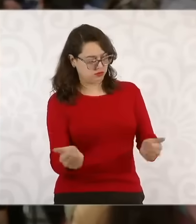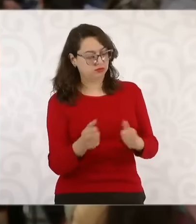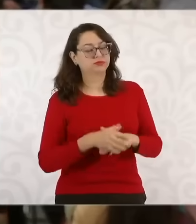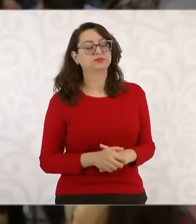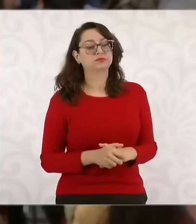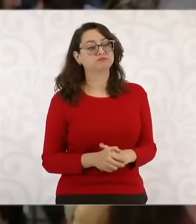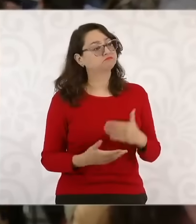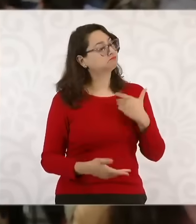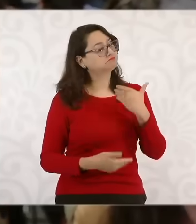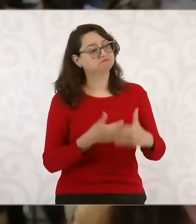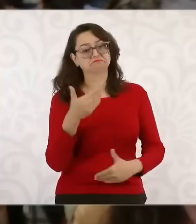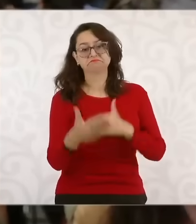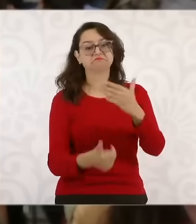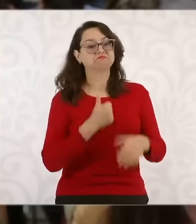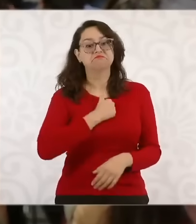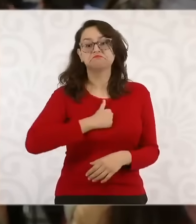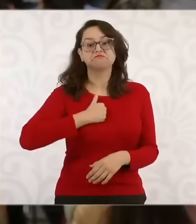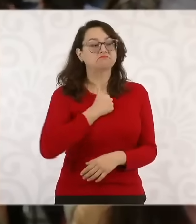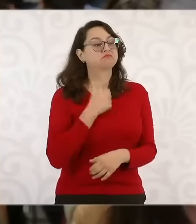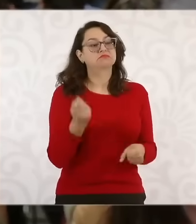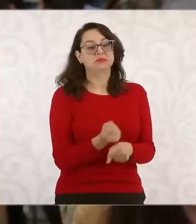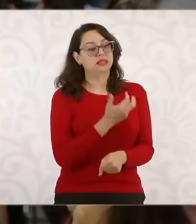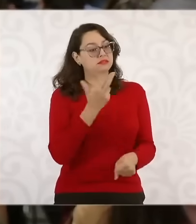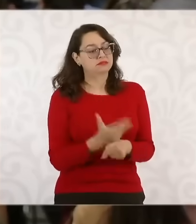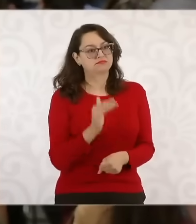Muy lamentablemente, los intentos de dicha secretaría de lograr justicia para la que